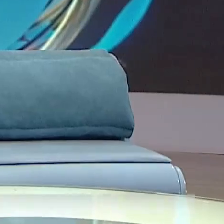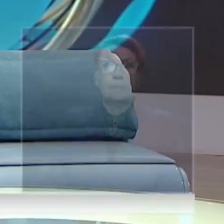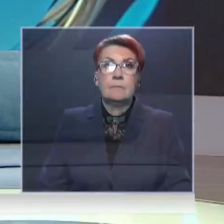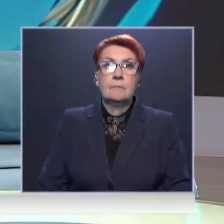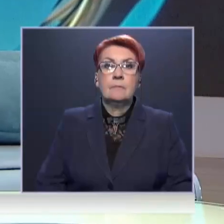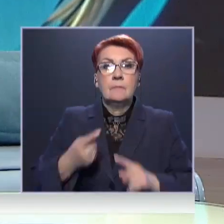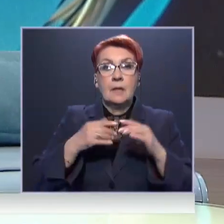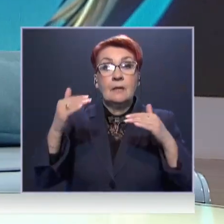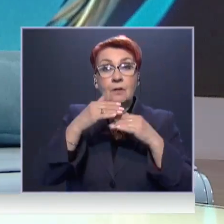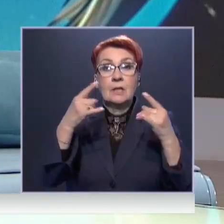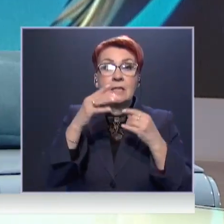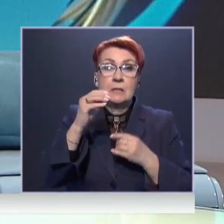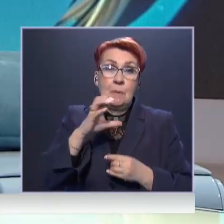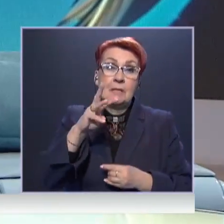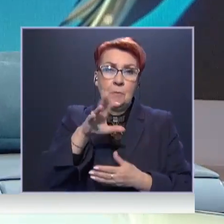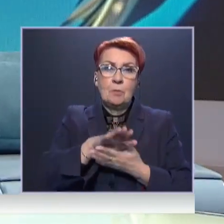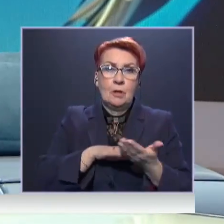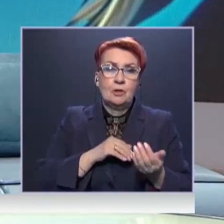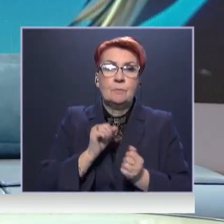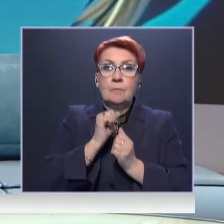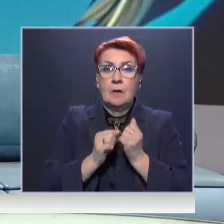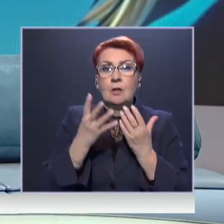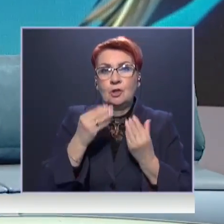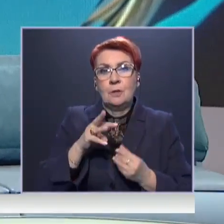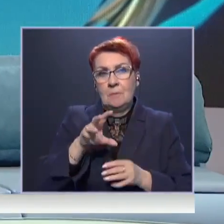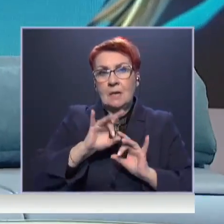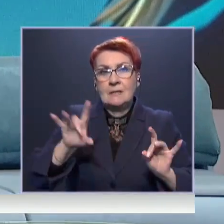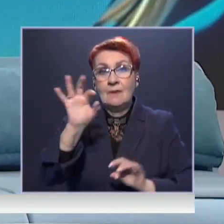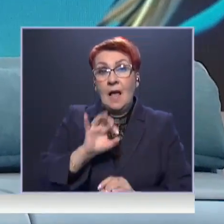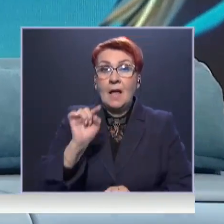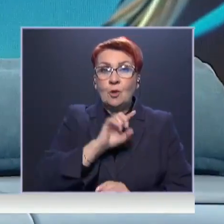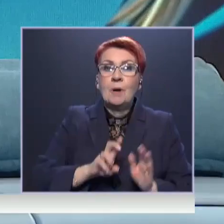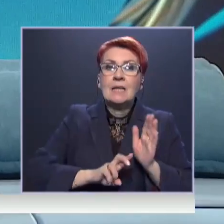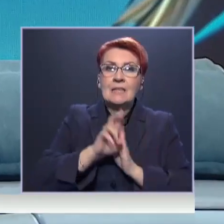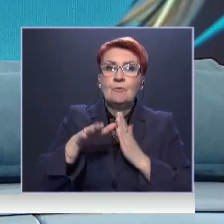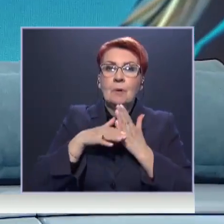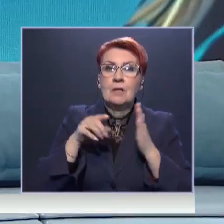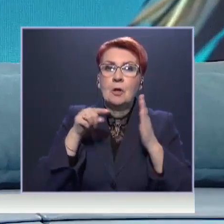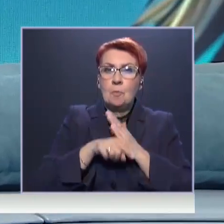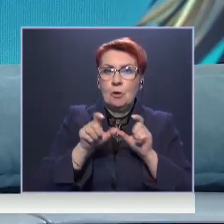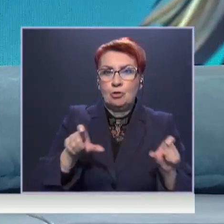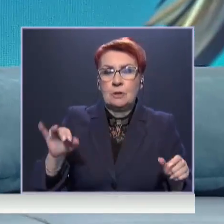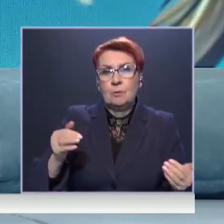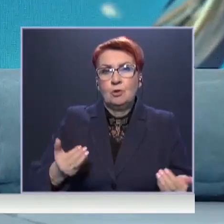это вечер на спасе мы продолжаем каждый день мы рассказываем о том как церковь помогает беженцам и жителям пострадавших